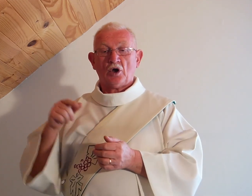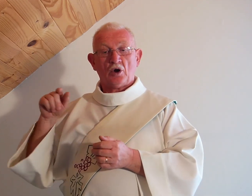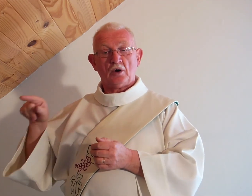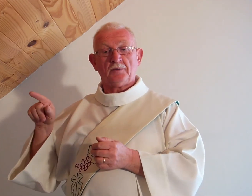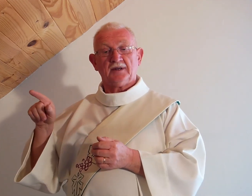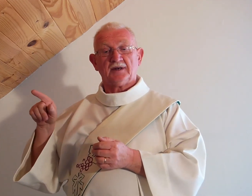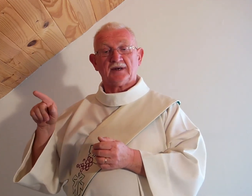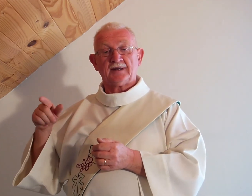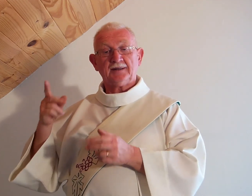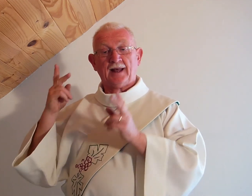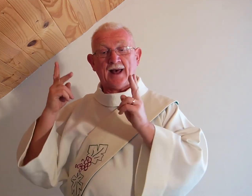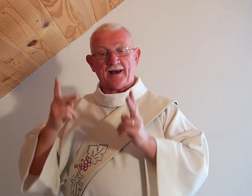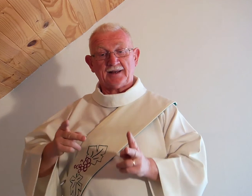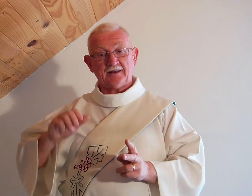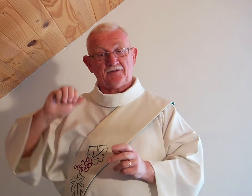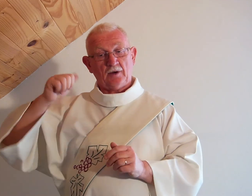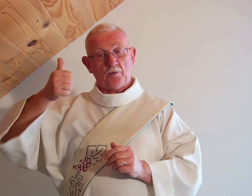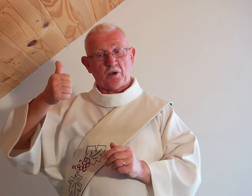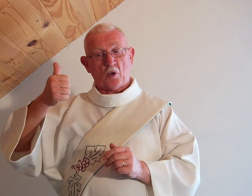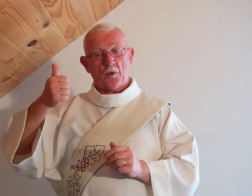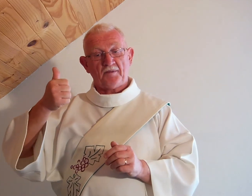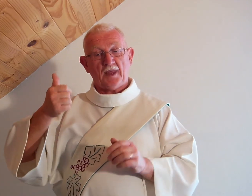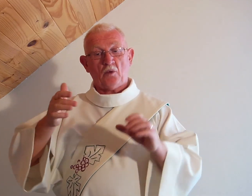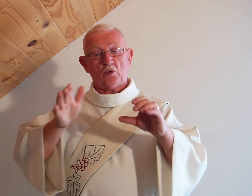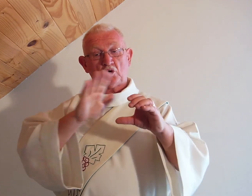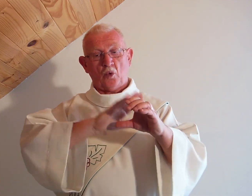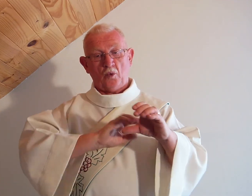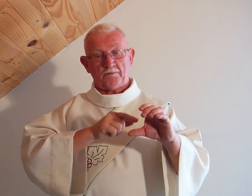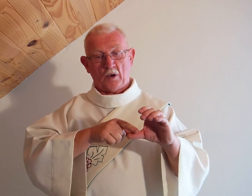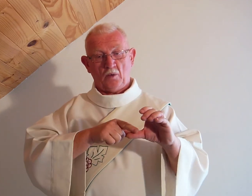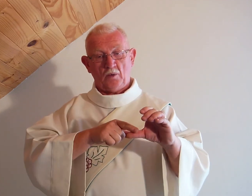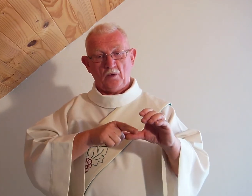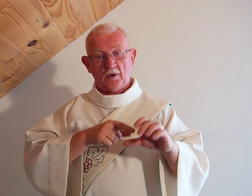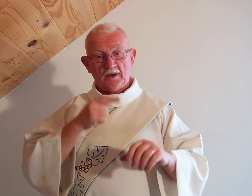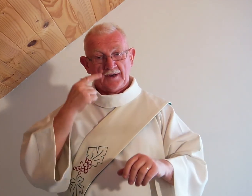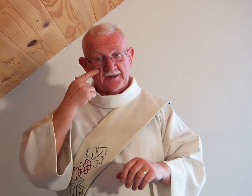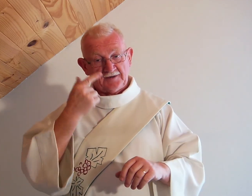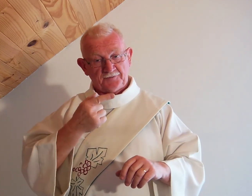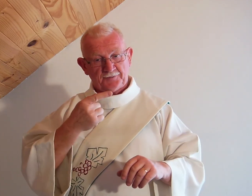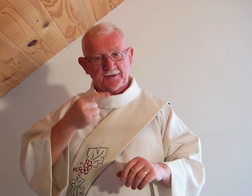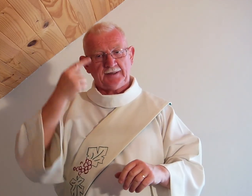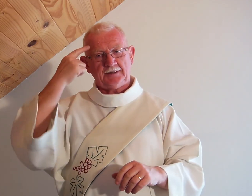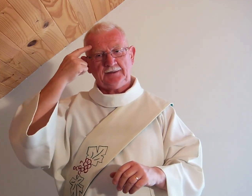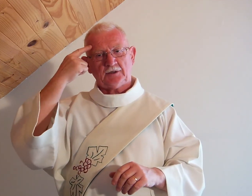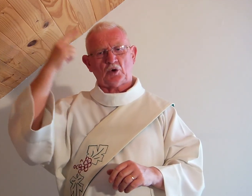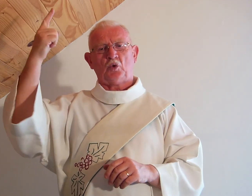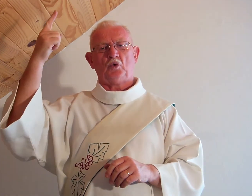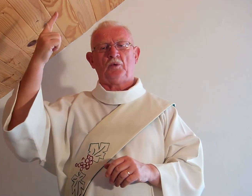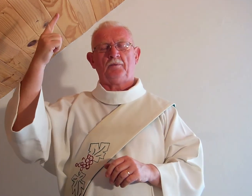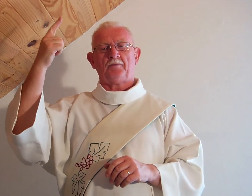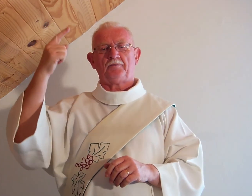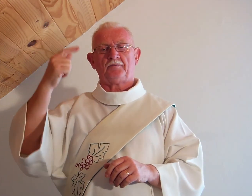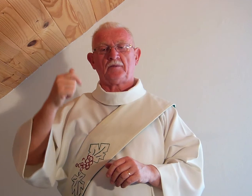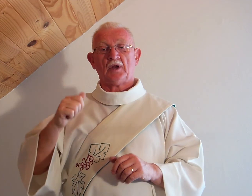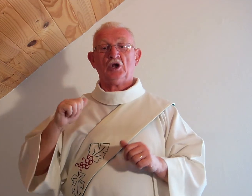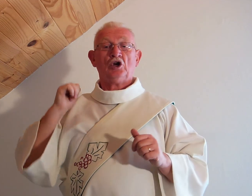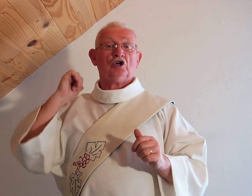lui qui était arrivé le premier au tombeau. Il vit, et il crut.